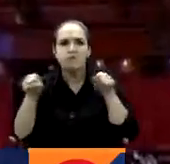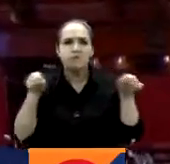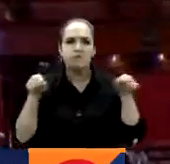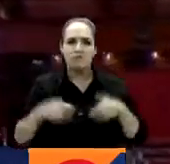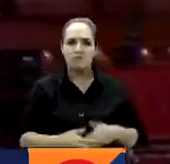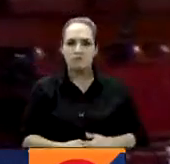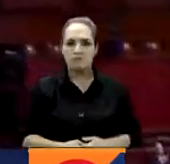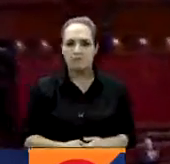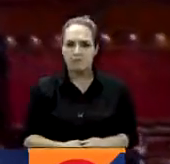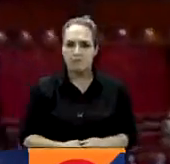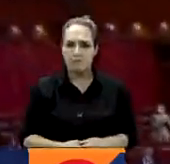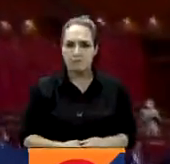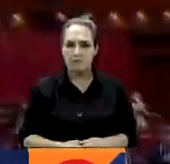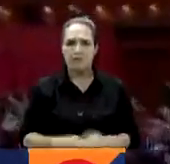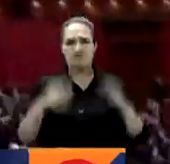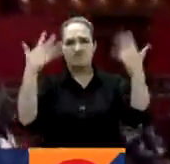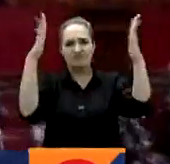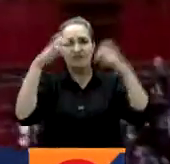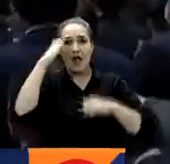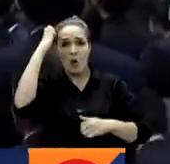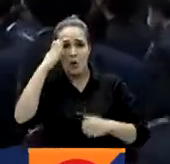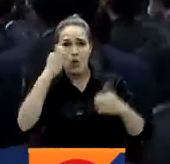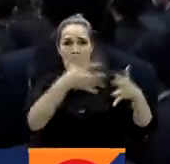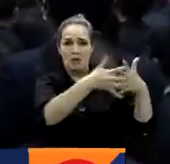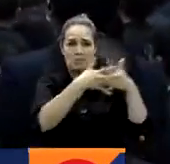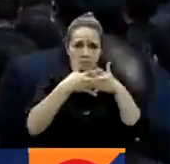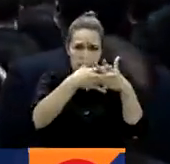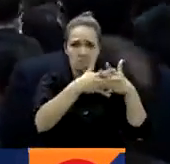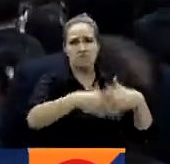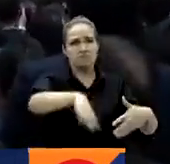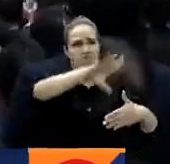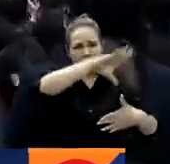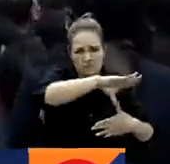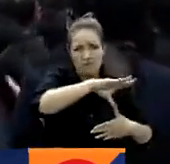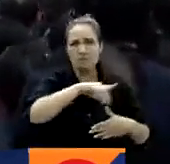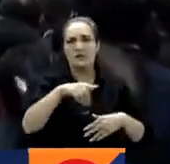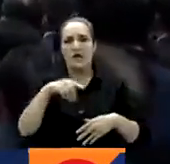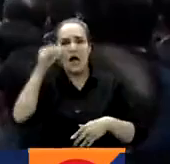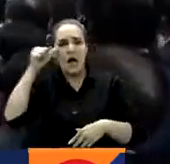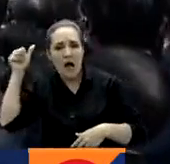DEL éXODO AFANOSO Y UNA VELOCIDAD JAMáS VISTAS Y EL DE LA RE ACOMODACIóN DE LA